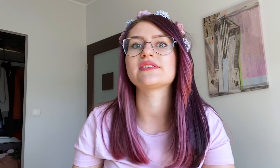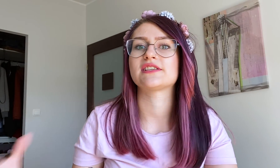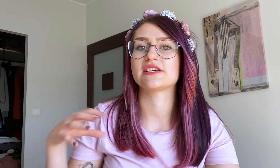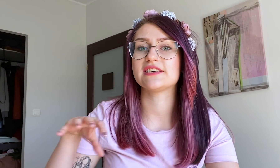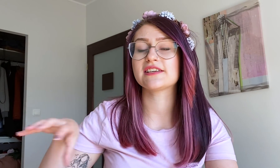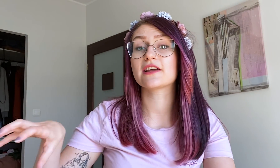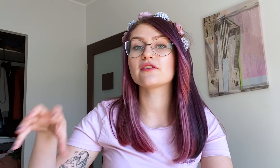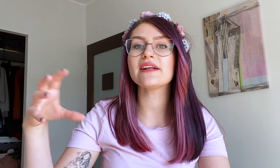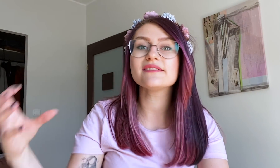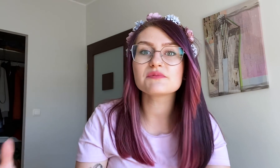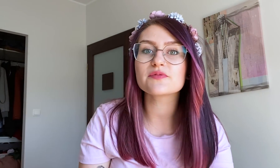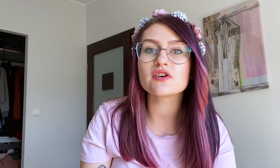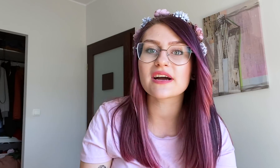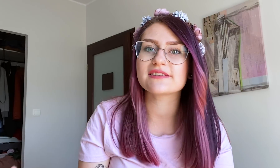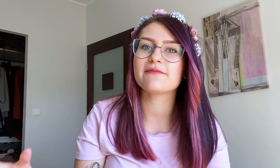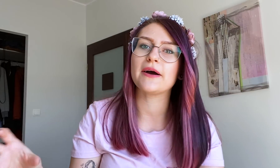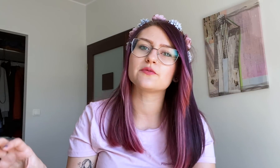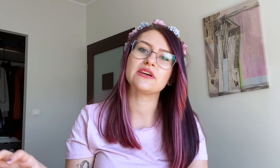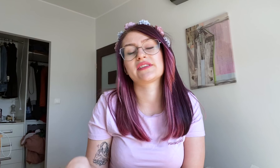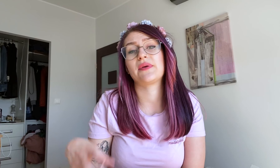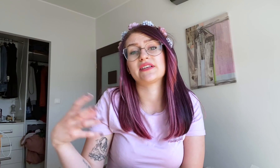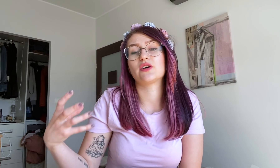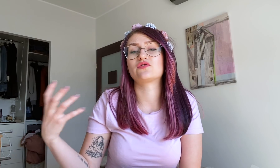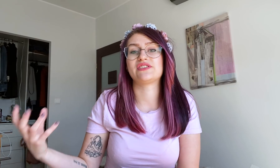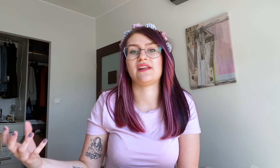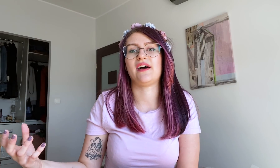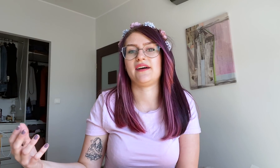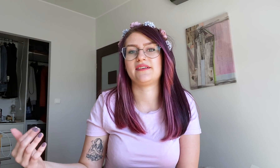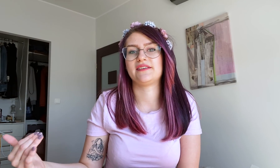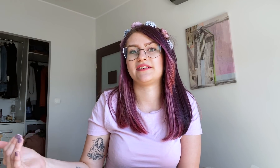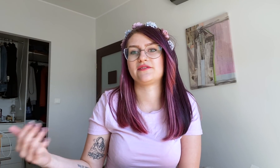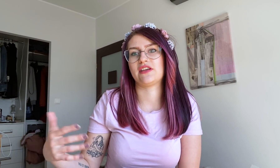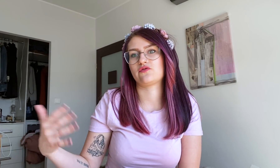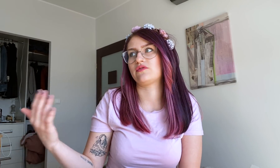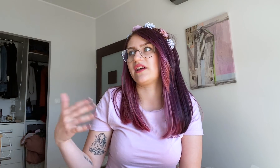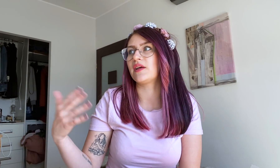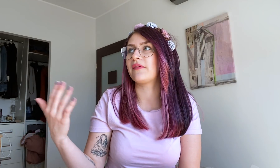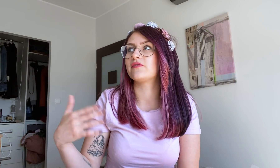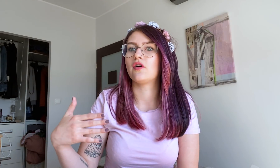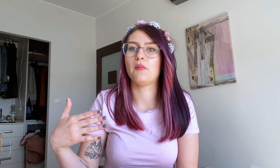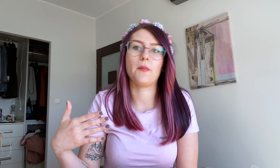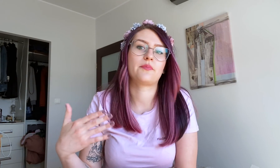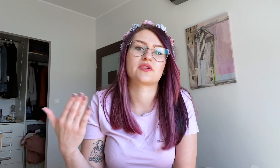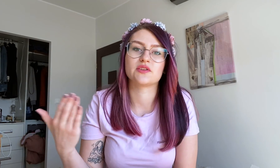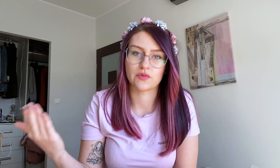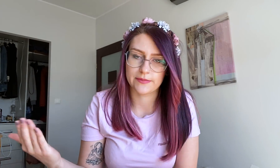więc też jakieś regionalizmy przy okazji wpadły. Zmiana nauczyciela też tutaj na pewno procentuje.